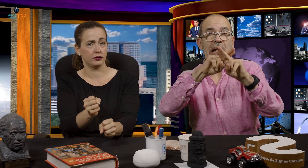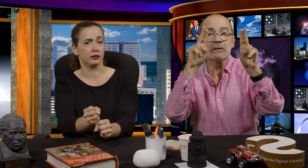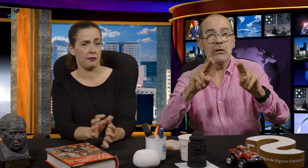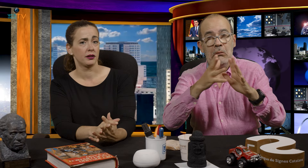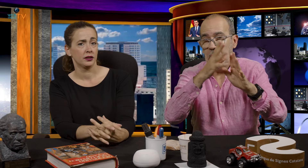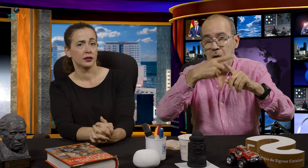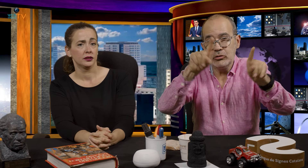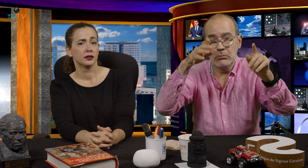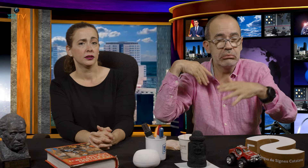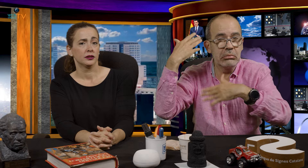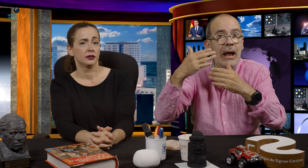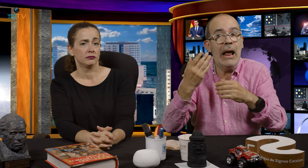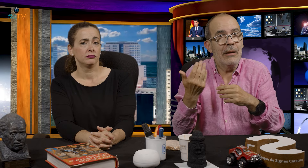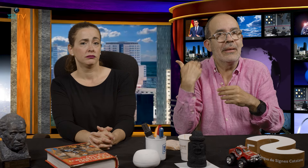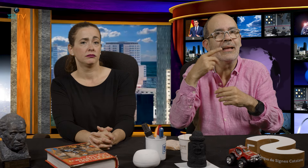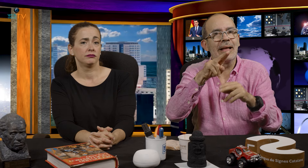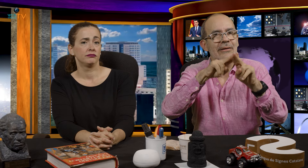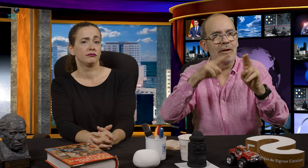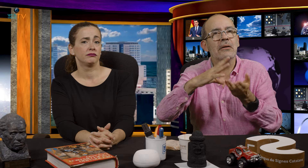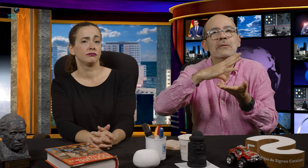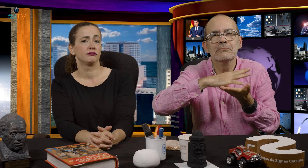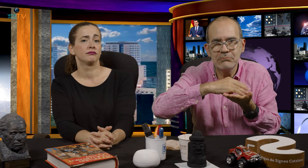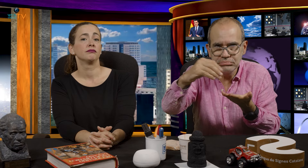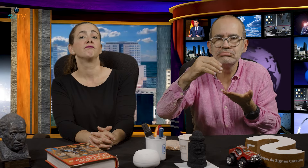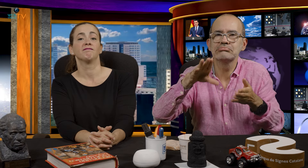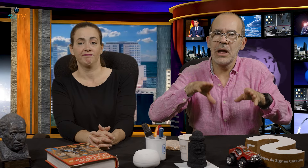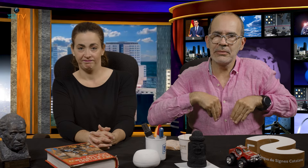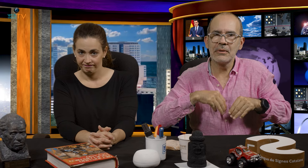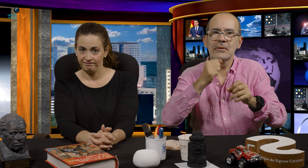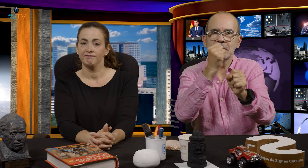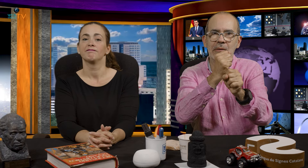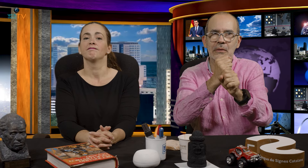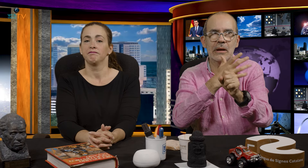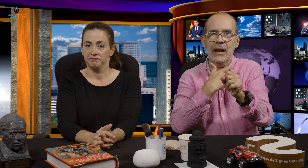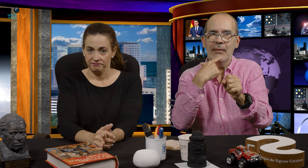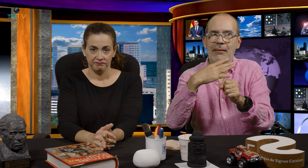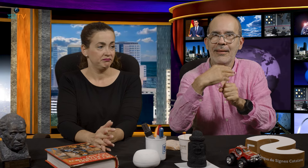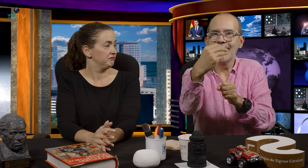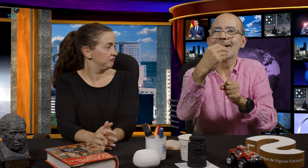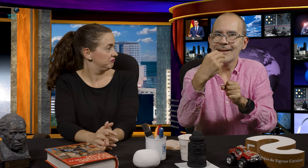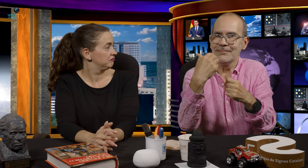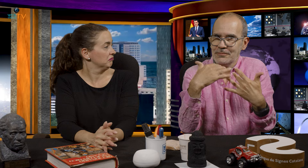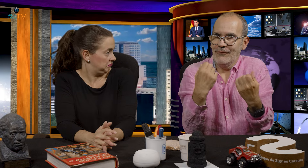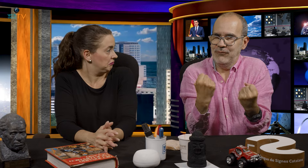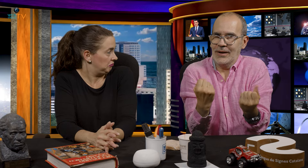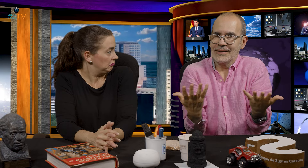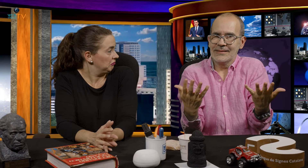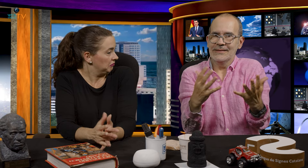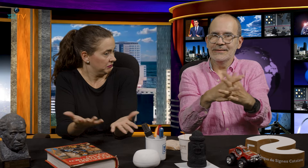signo que en SSI se hacía de otra forma, pero desde hace poco, se tomó prestado y se acepta nuestro signo. Es impactante.